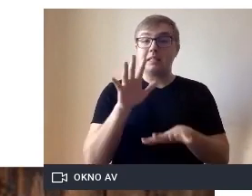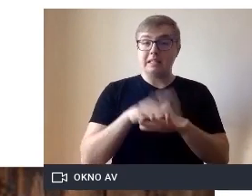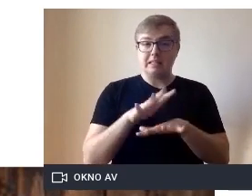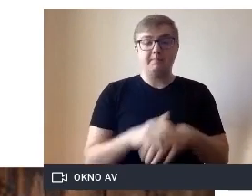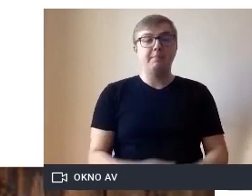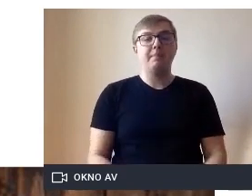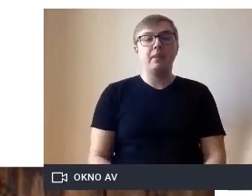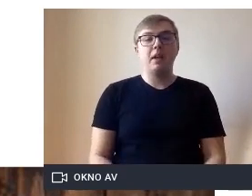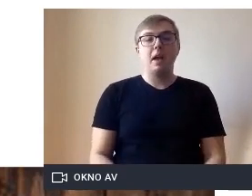W SJM: